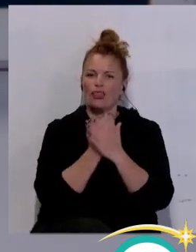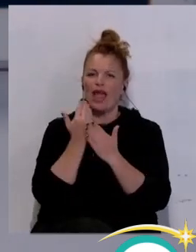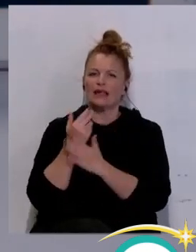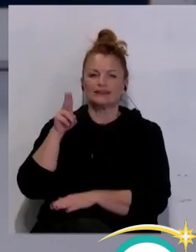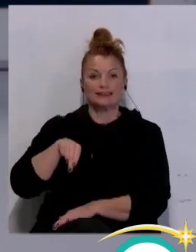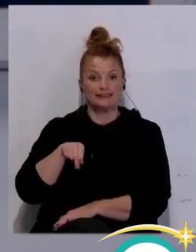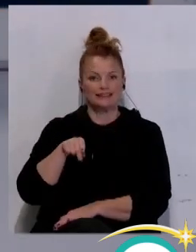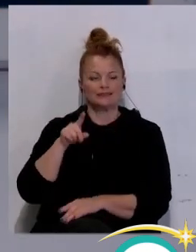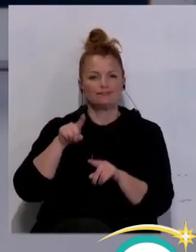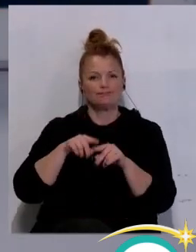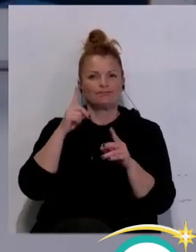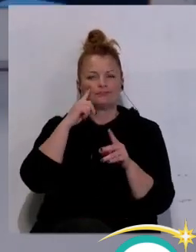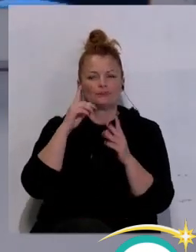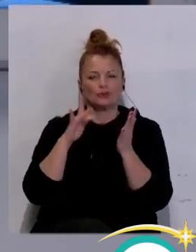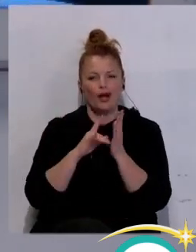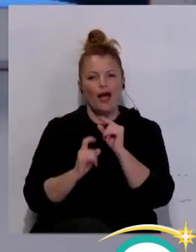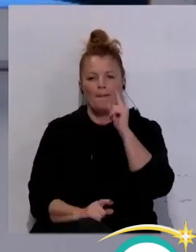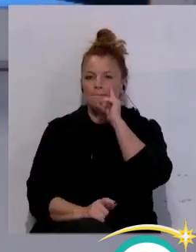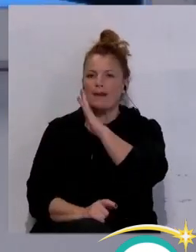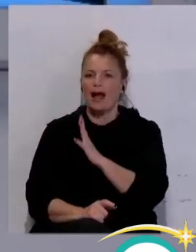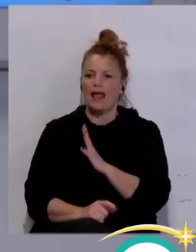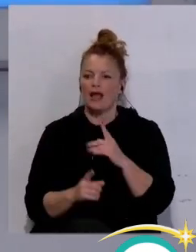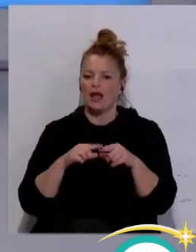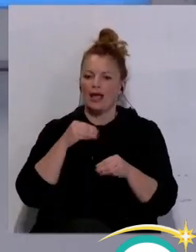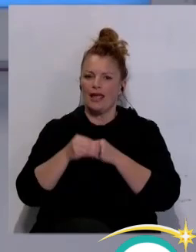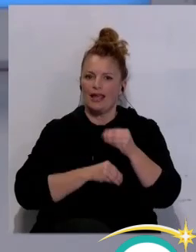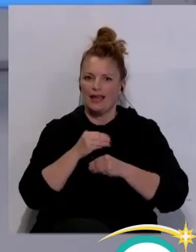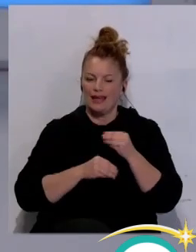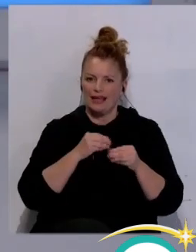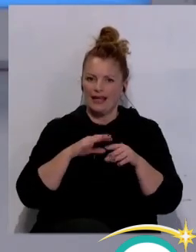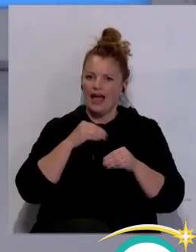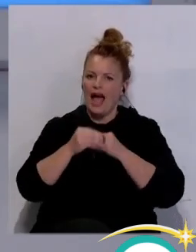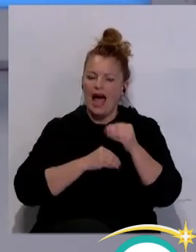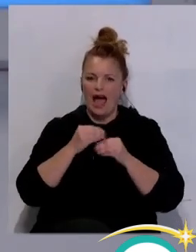que hemos registrado esta mañana con una carrera de San Silvestre adelantada y muy